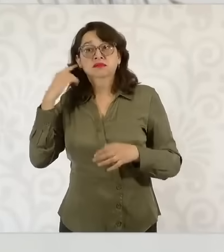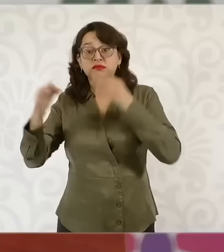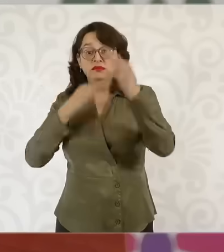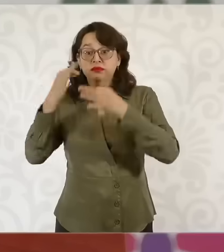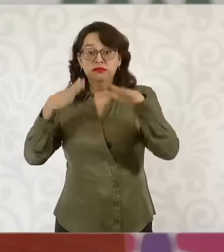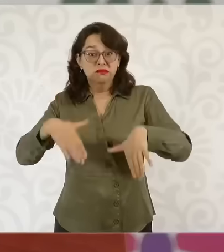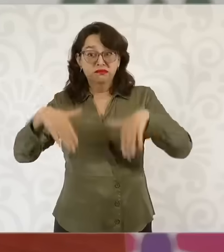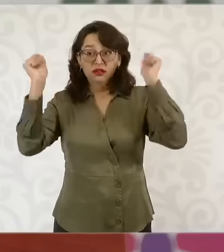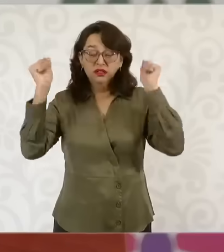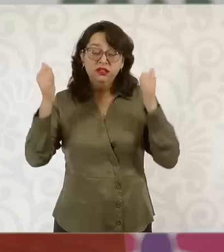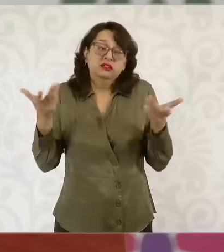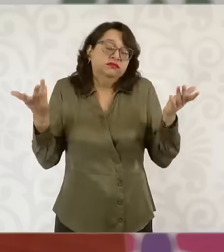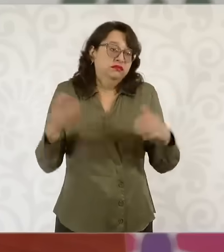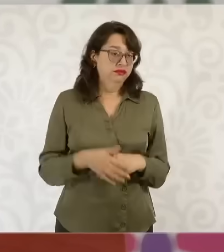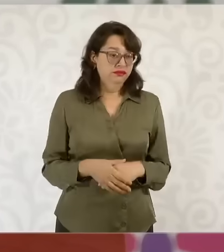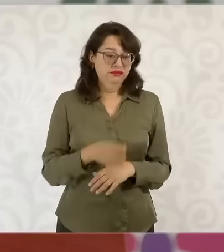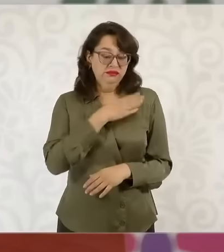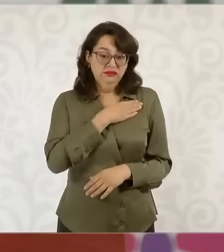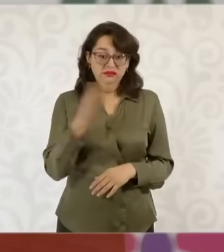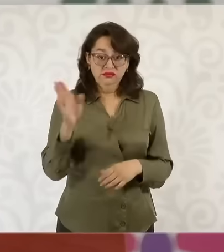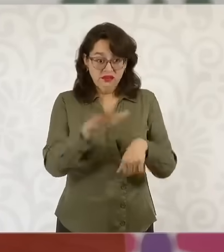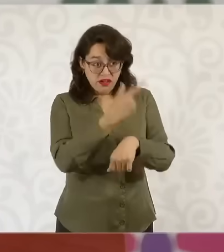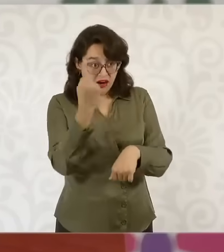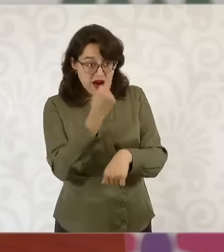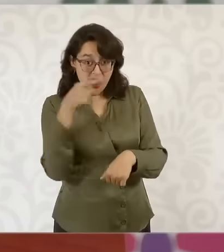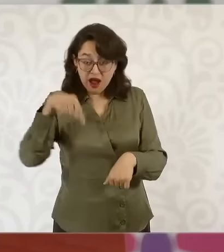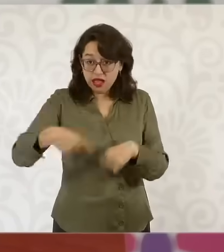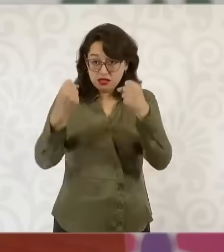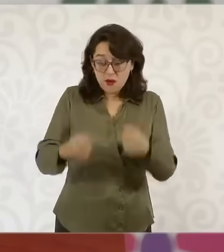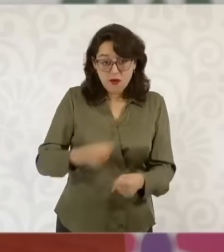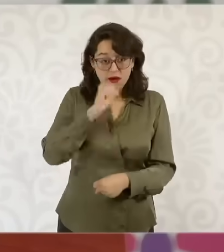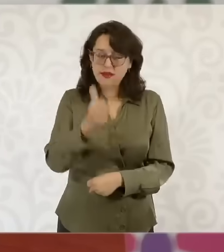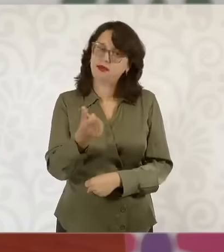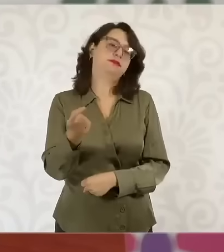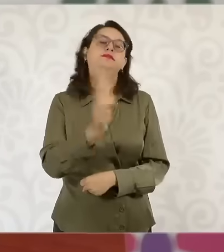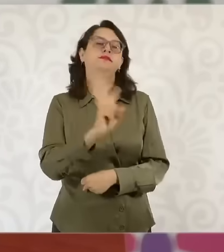que expliquen por qué, pero no tiene que ver con que no haya certeza jurídica, sino sencillamente